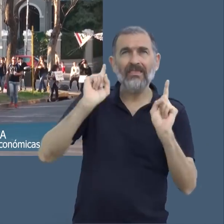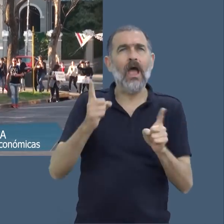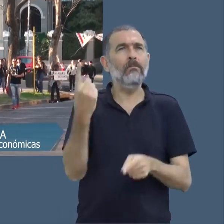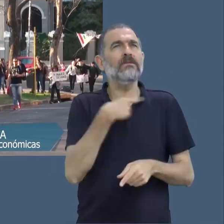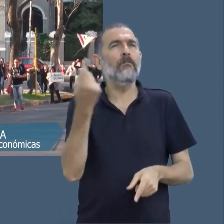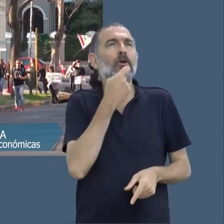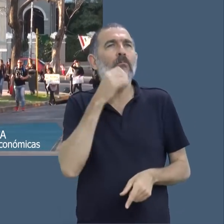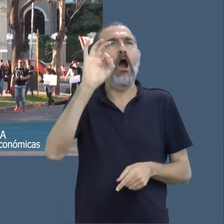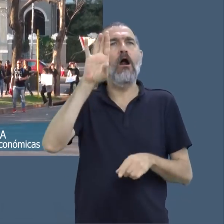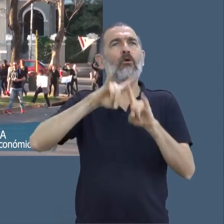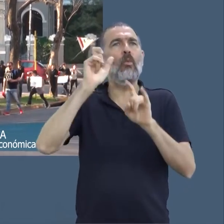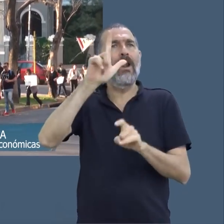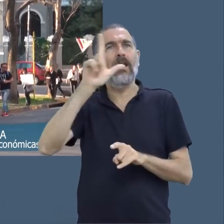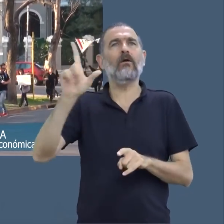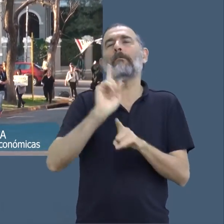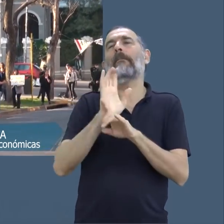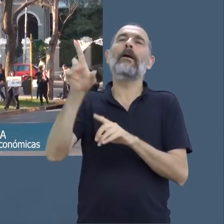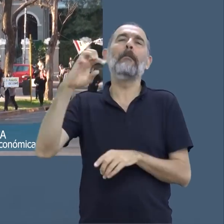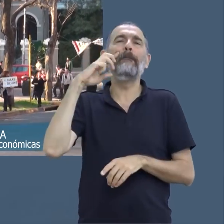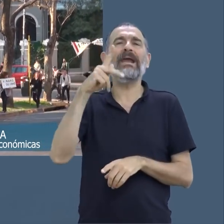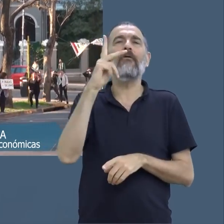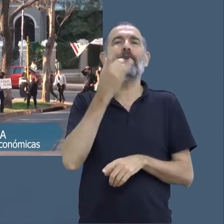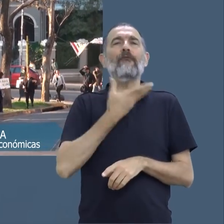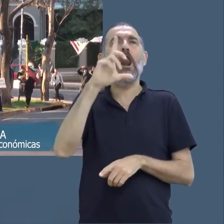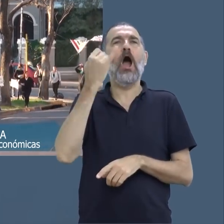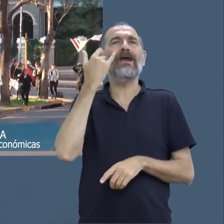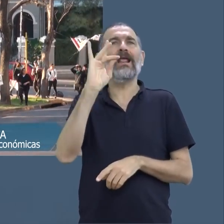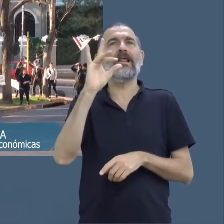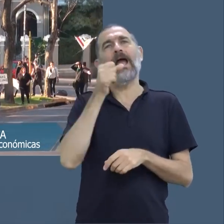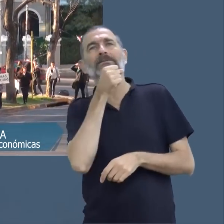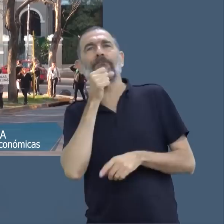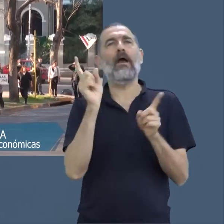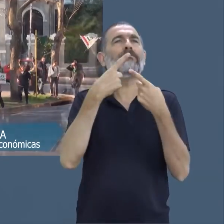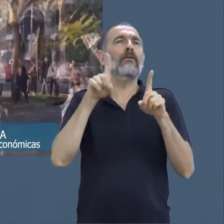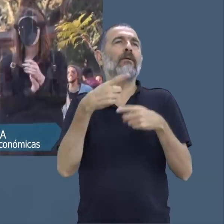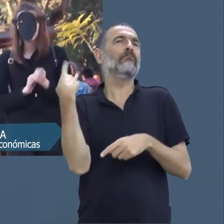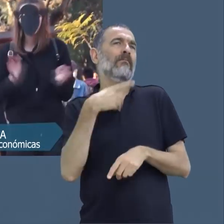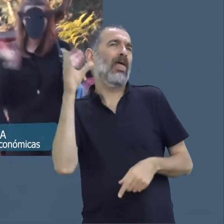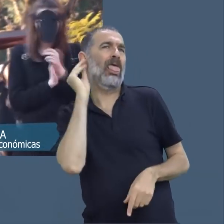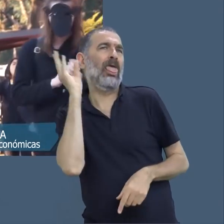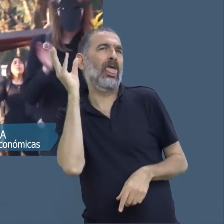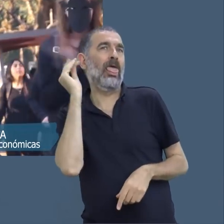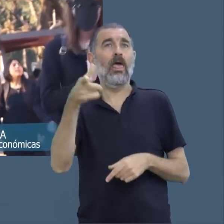Pink Floyd en las canciones muchas de las que hemos escuchado, así que relatan y le